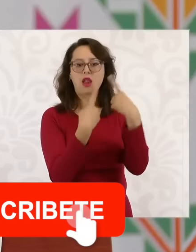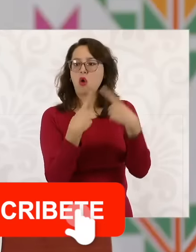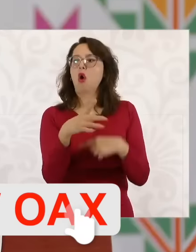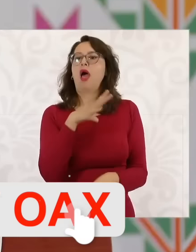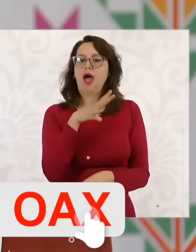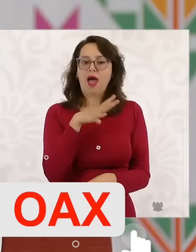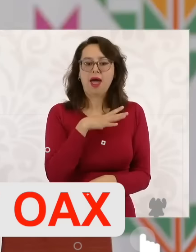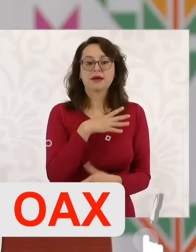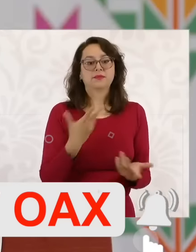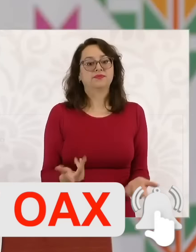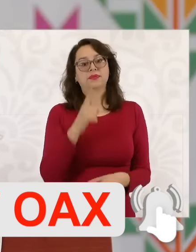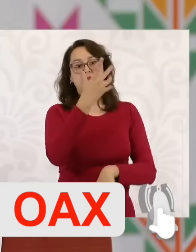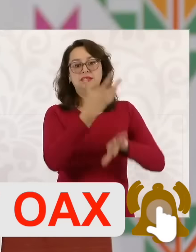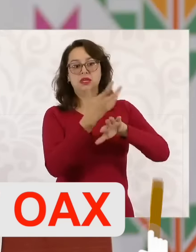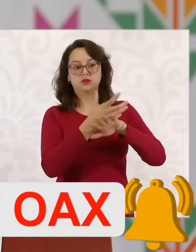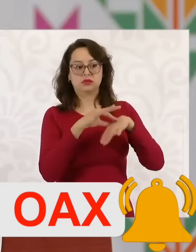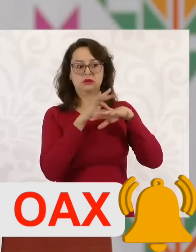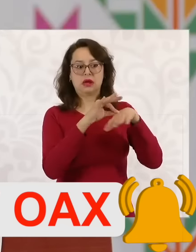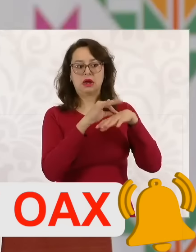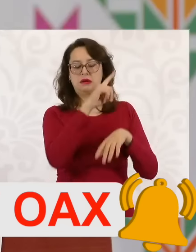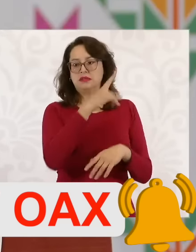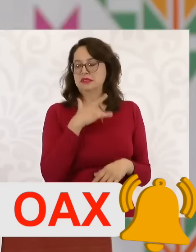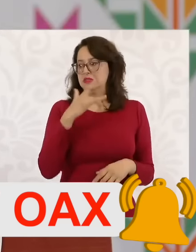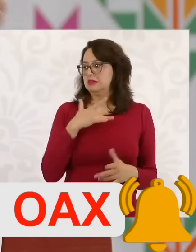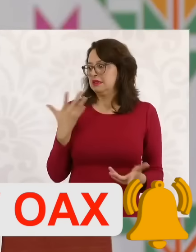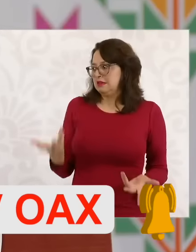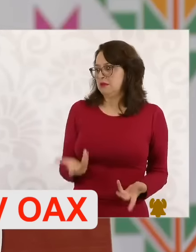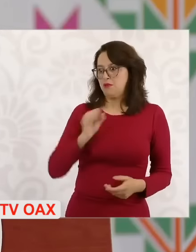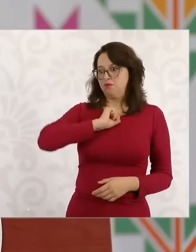de carne en Estados Unidos que quieren que se abra la frontera porque ha aumentado el precio